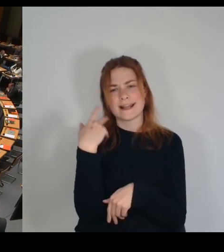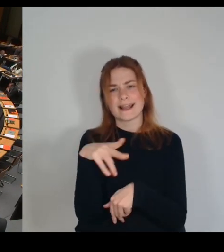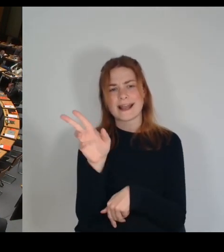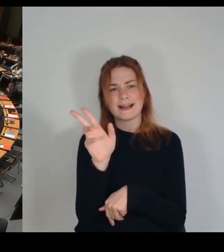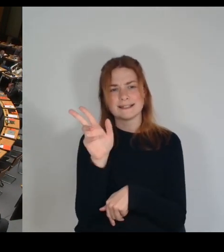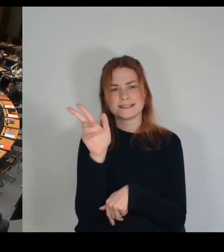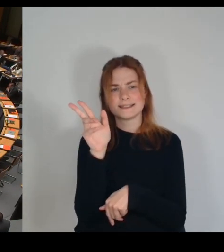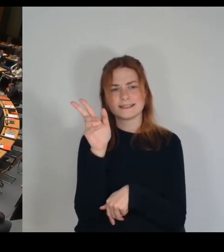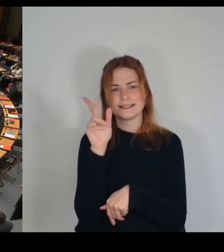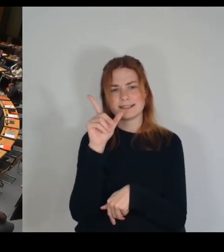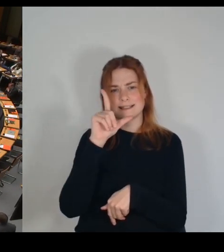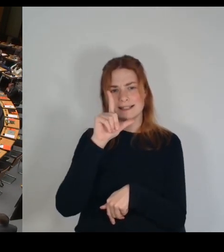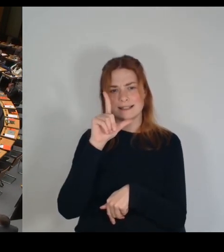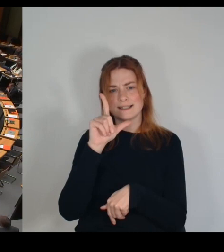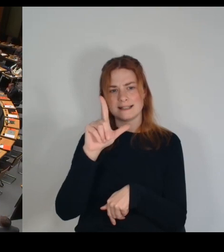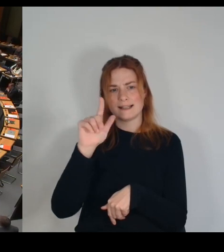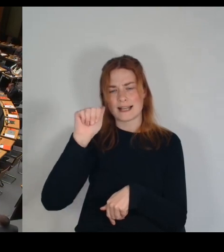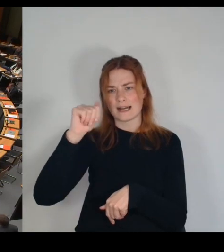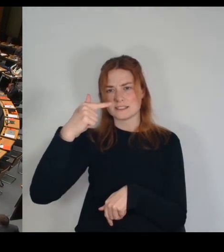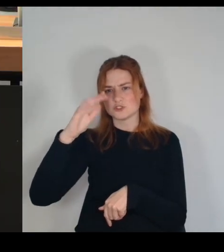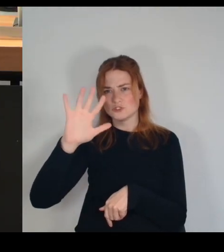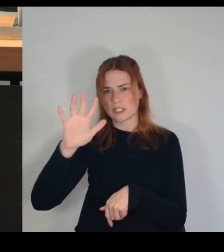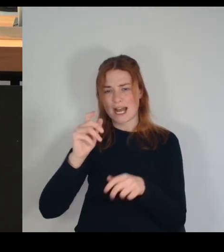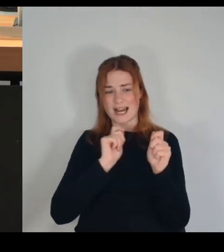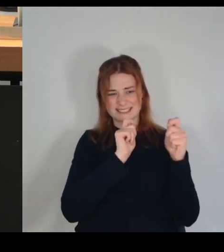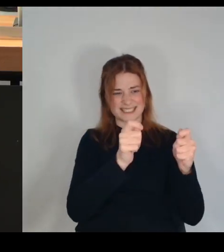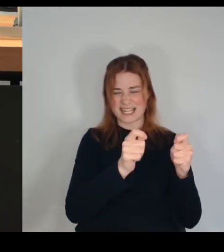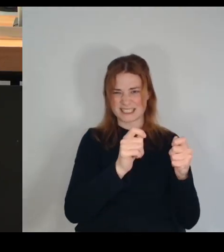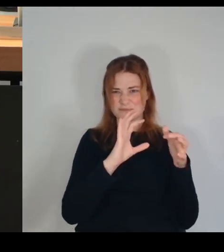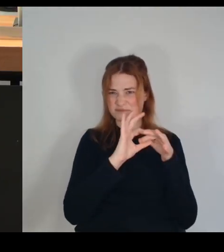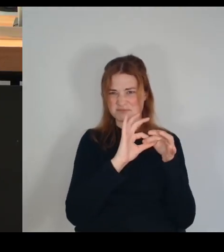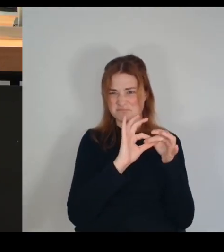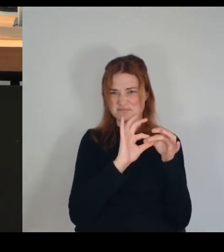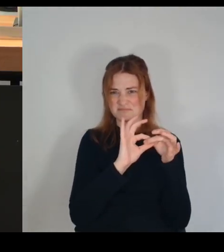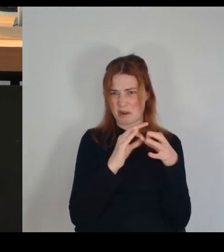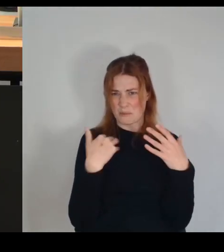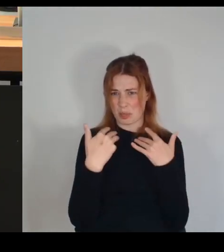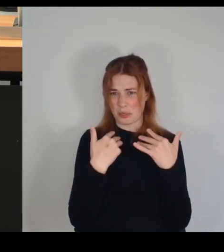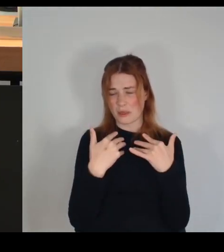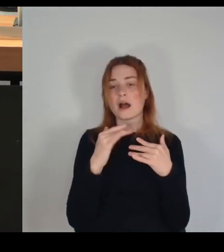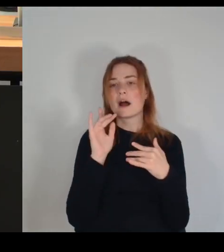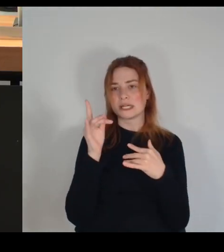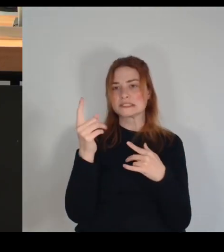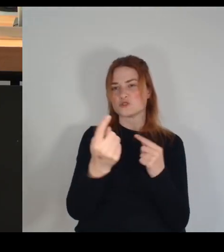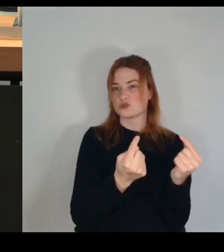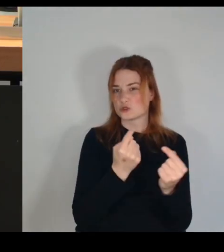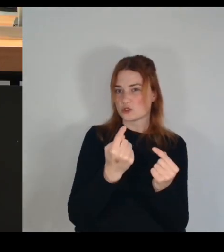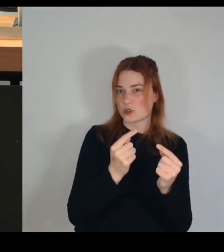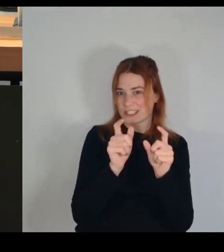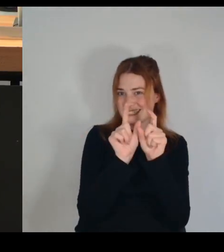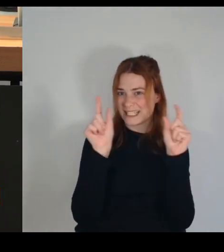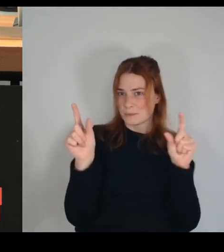und der Zuwanderung. Aber Ihr YouTube Video wird ja fertig sein. Erlauben Sie mir dennoch zum Antrag zu sprechen.